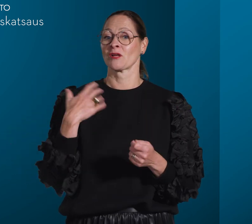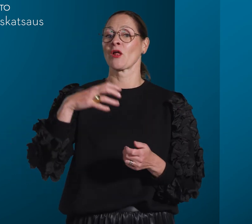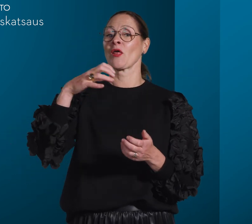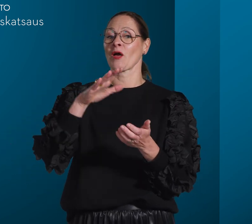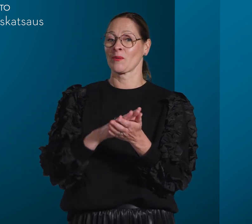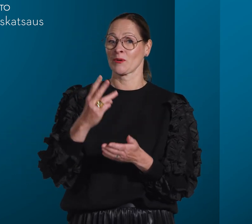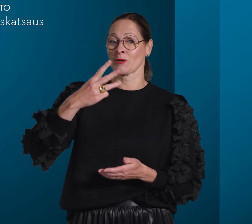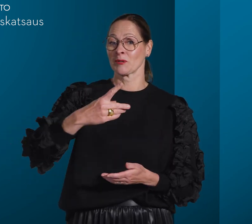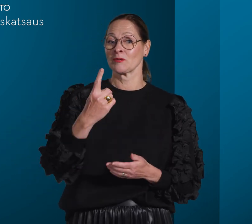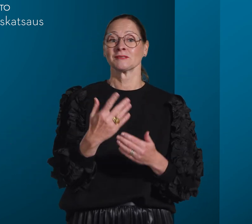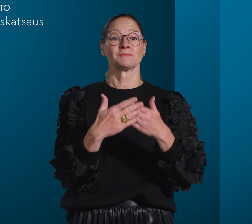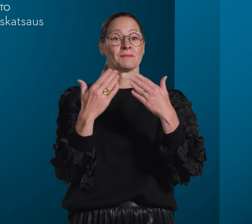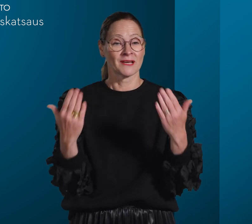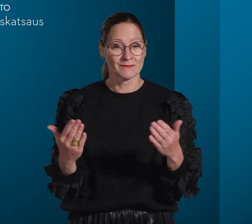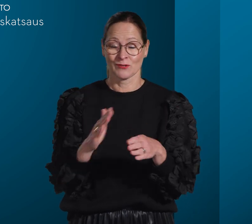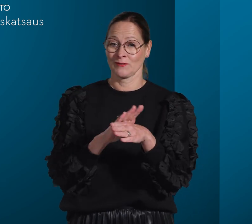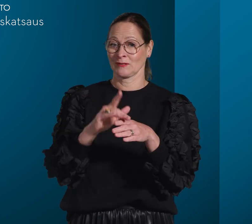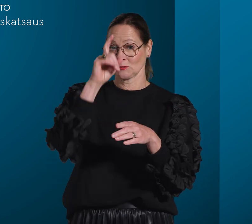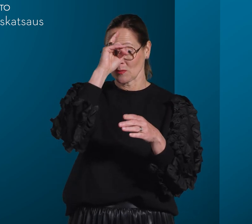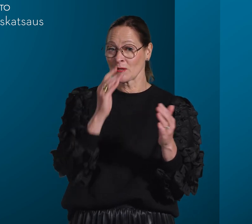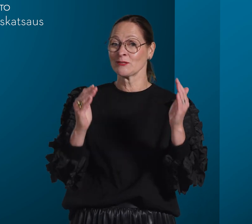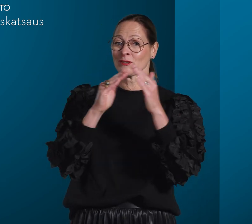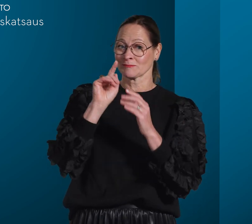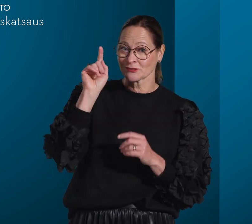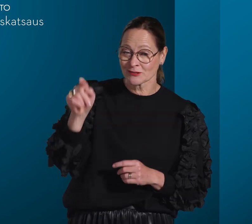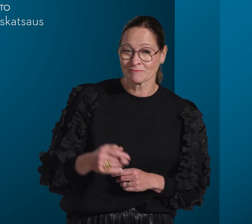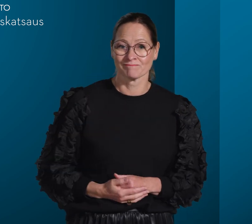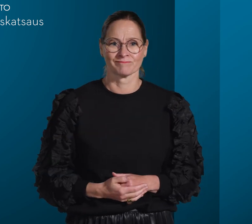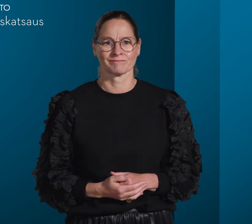torstaina 31.10.2024 Jyväskylän yliopistolla.